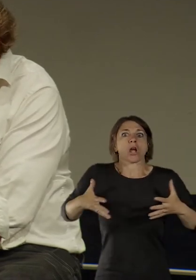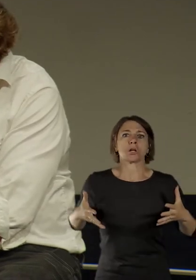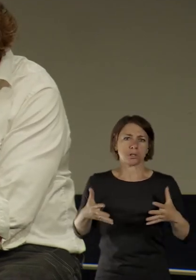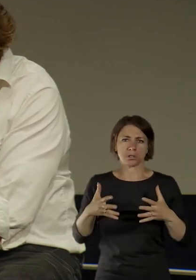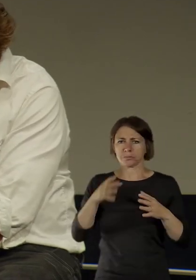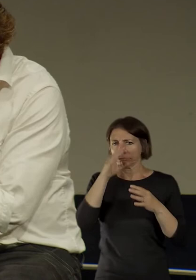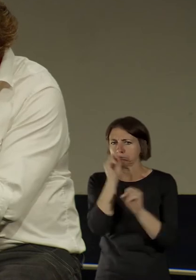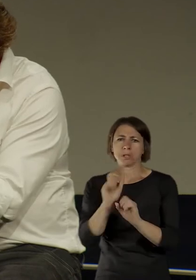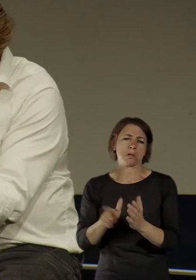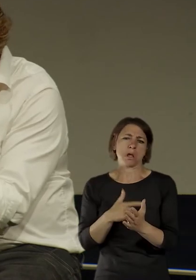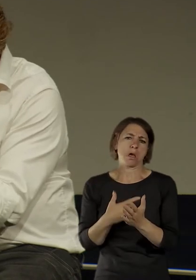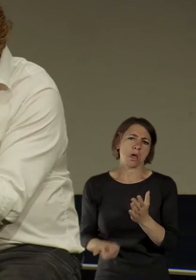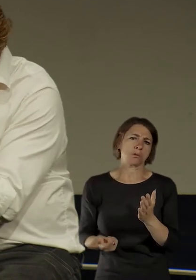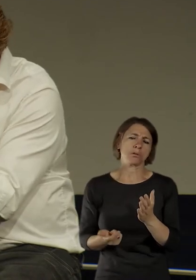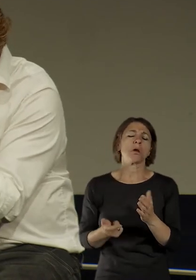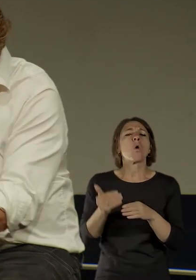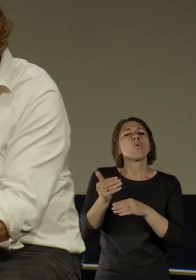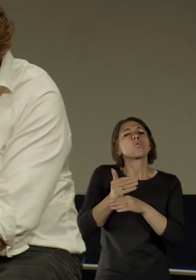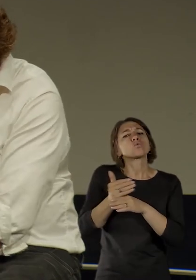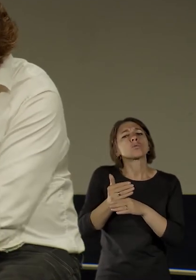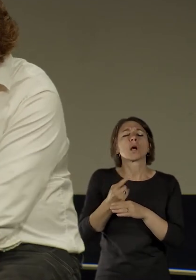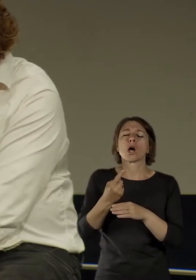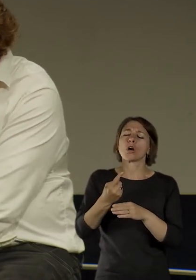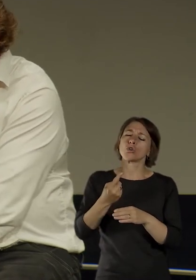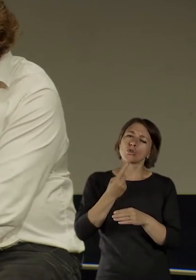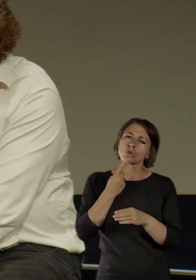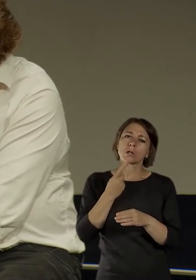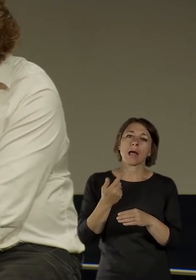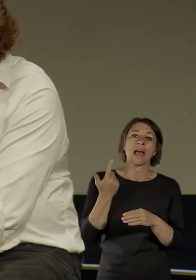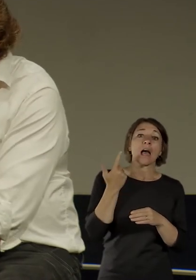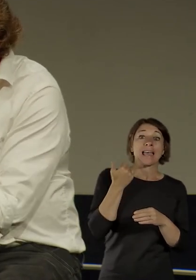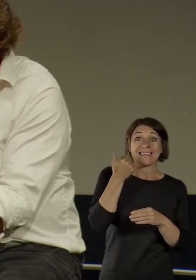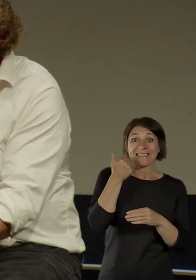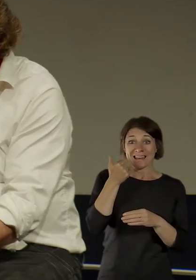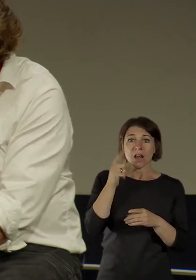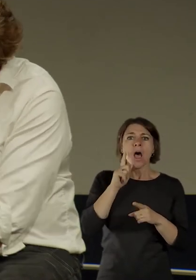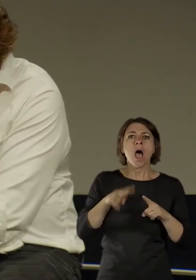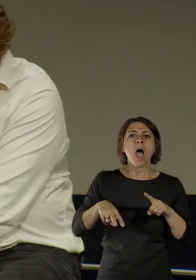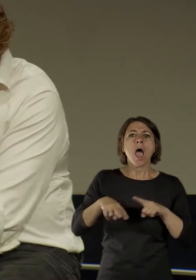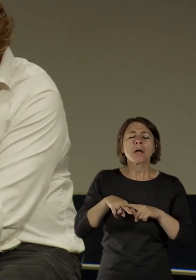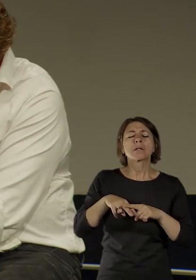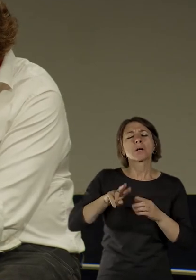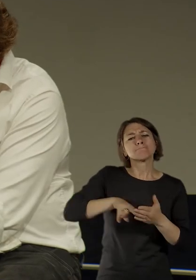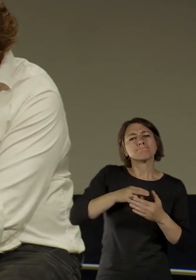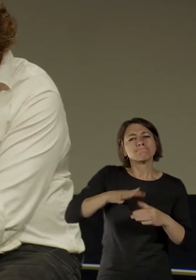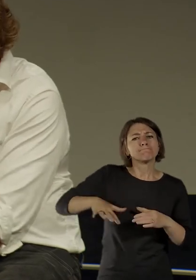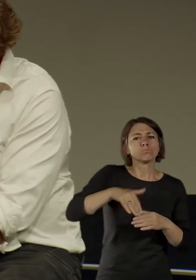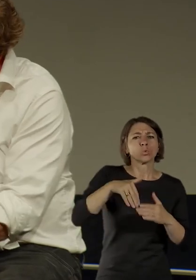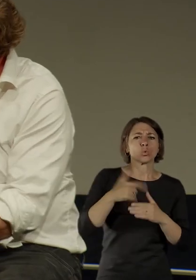hustotu něco kolem 220 obyvatel na hektar. A on hovoří o tom patnáctiminutovém městě jako